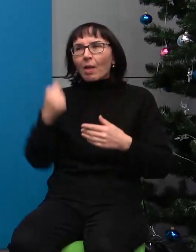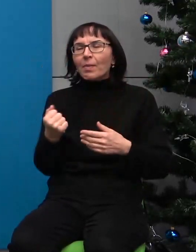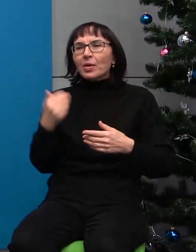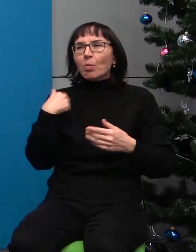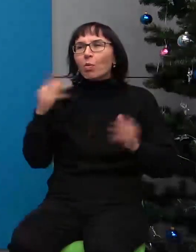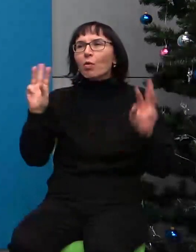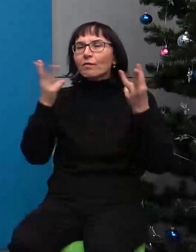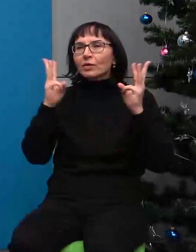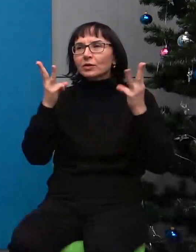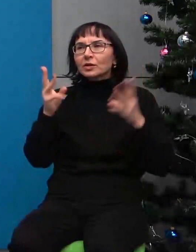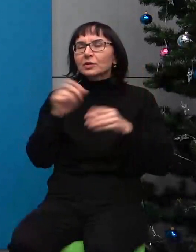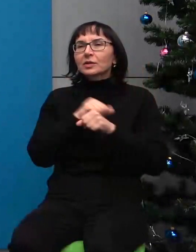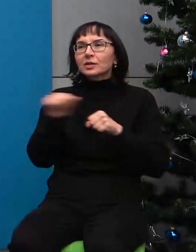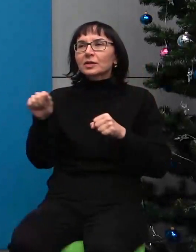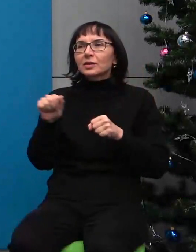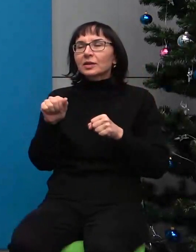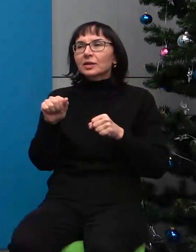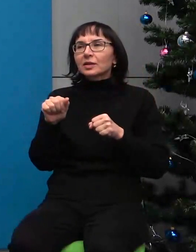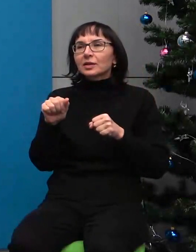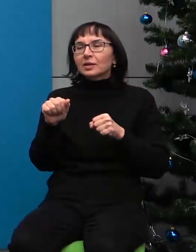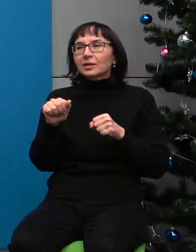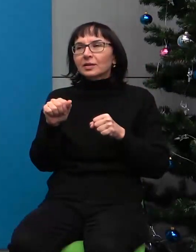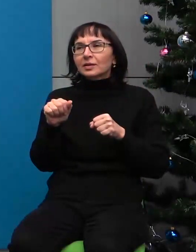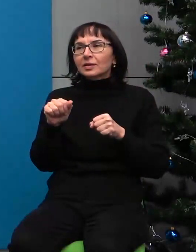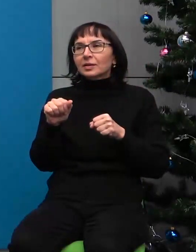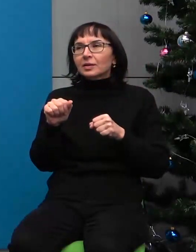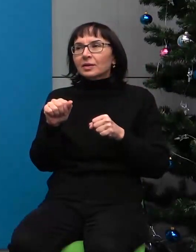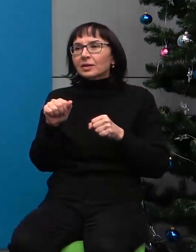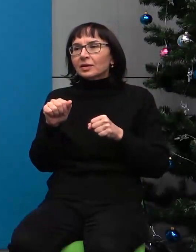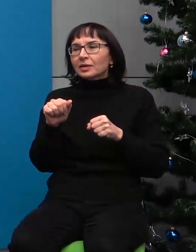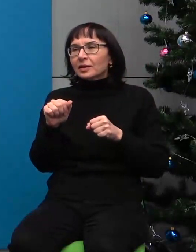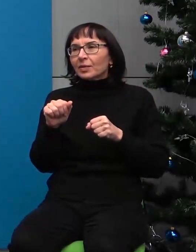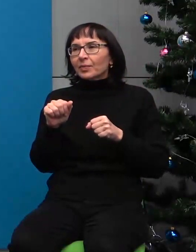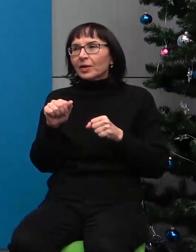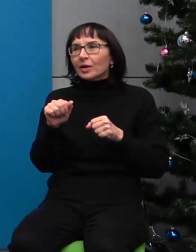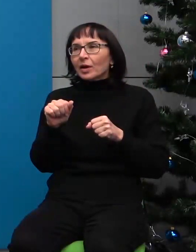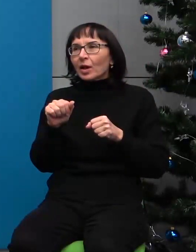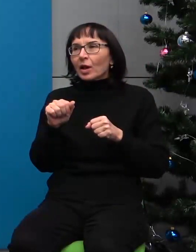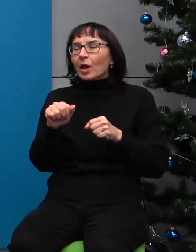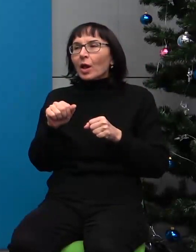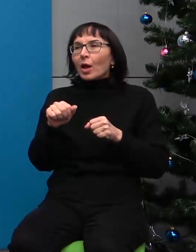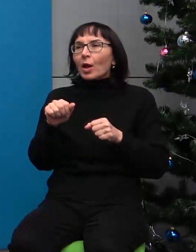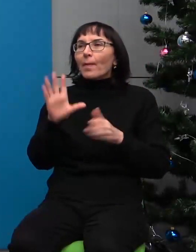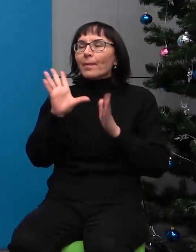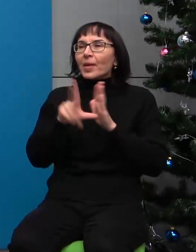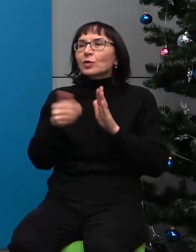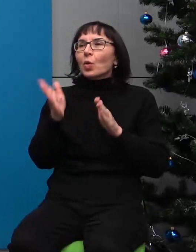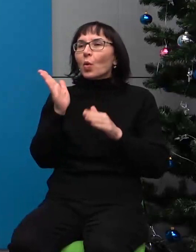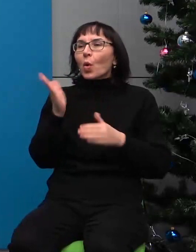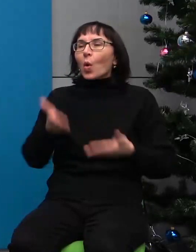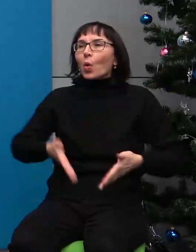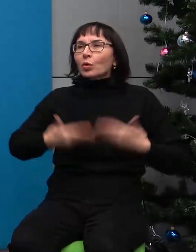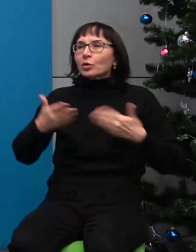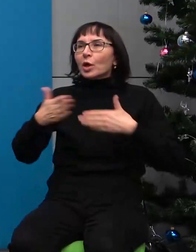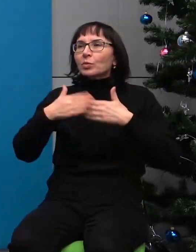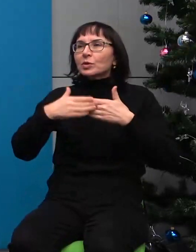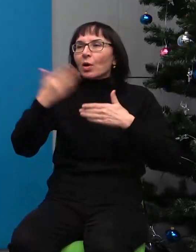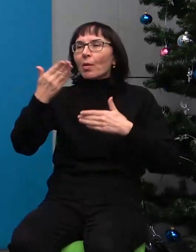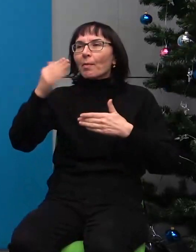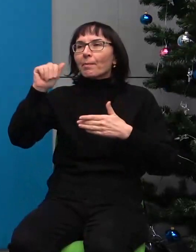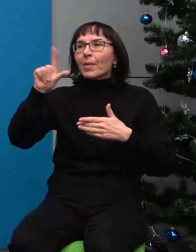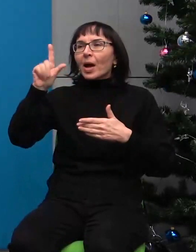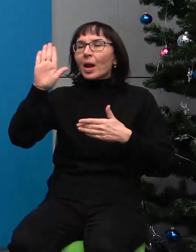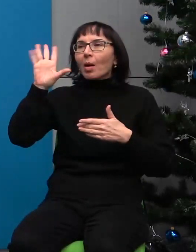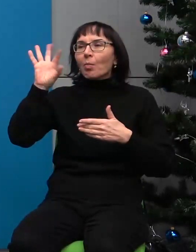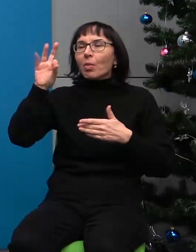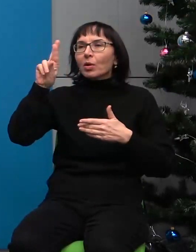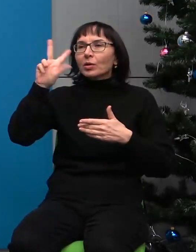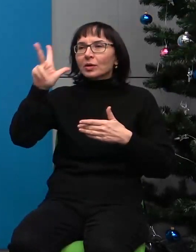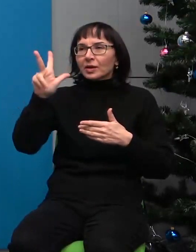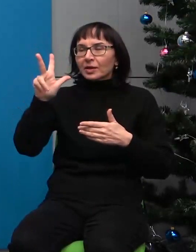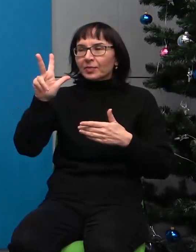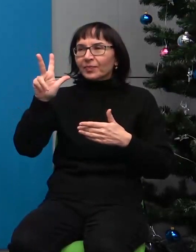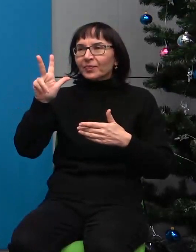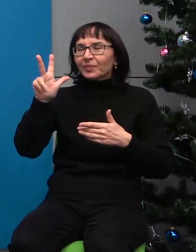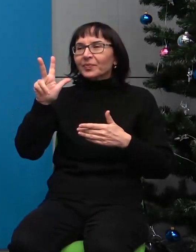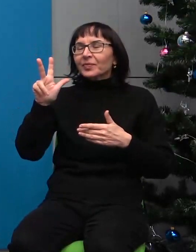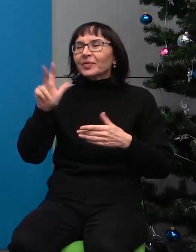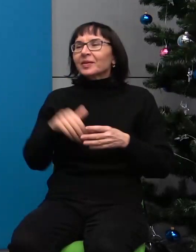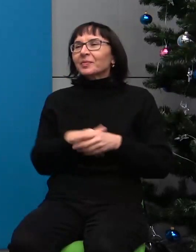Jestem kwizynianinem, bo tam się urodziłem, miasto niedaleko Malborka, miasto tysiąca rząd.